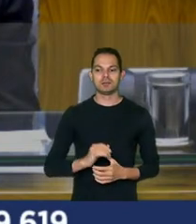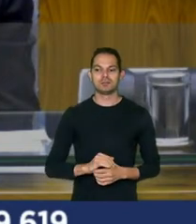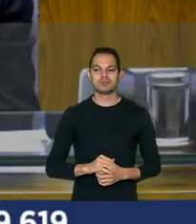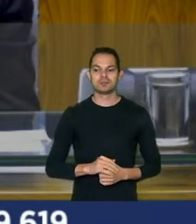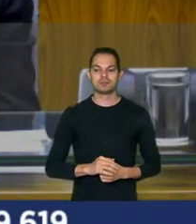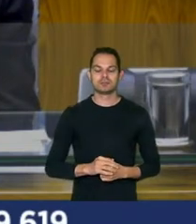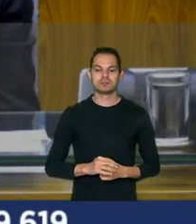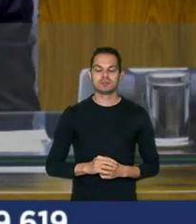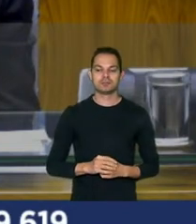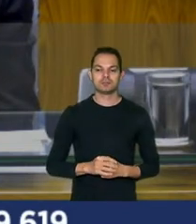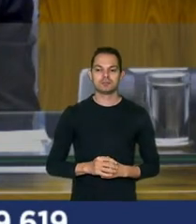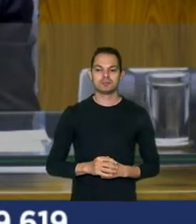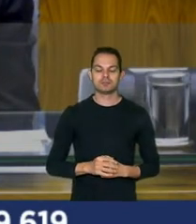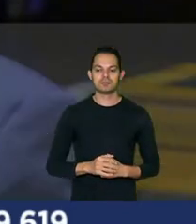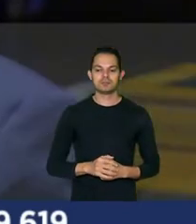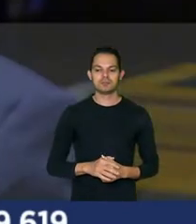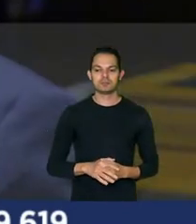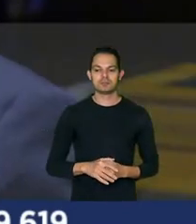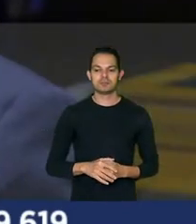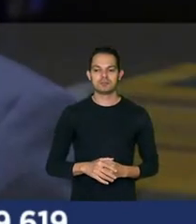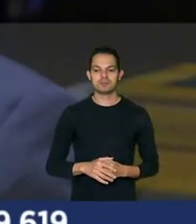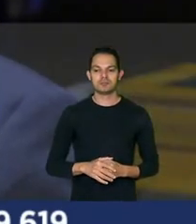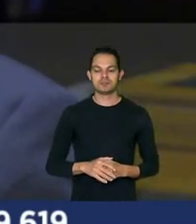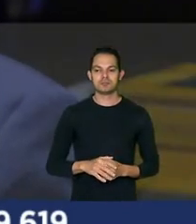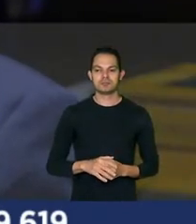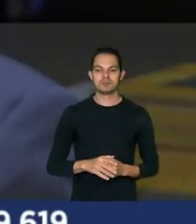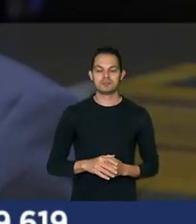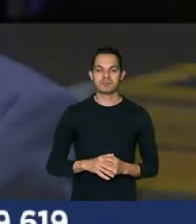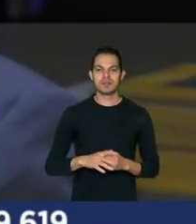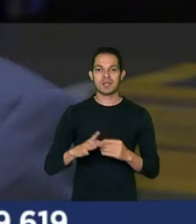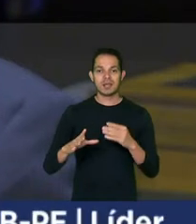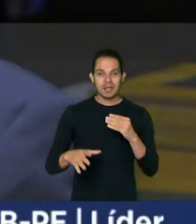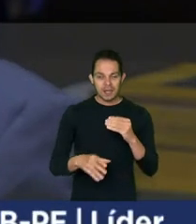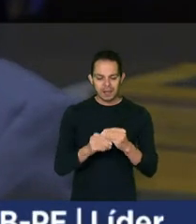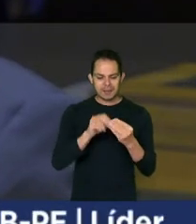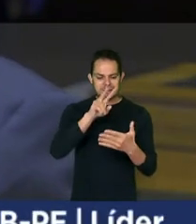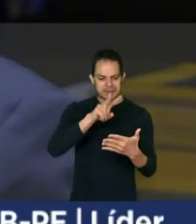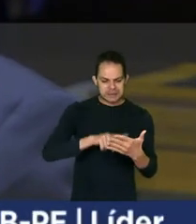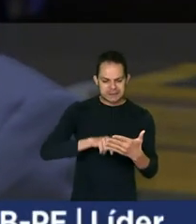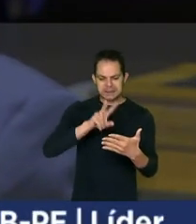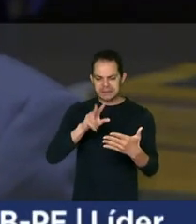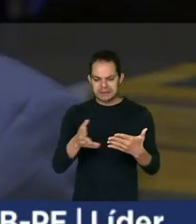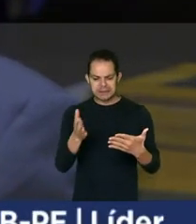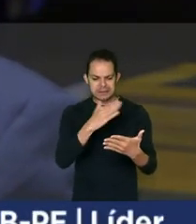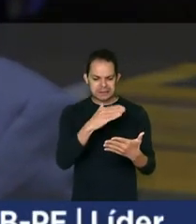ORIENTA O PCDOB, DEPUTADO RENILDO? [DEPUTADO]: PRESIDENTE, EU OLHEI MUITO PARA ESSA EMENDA DE CIMA PARA BAIXO, DE BAIXO PARA CIMA,